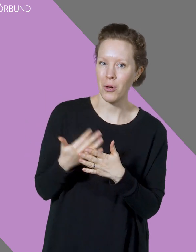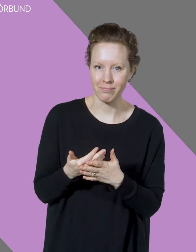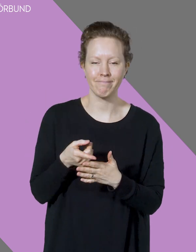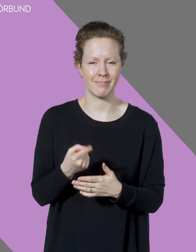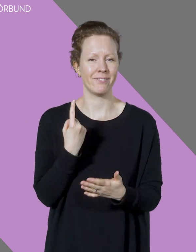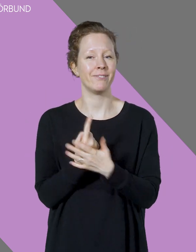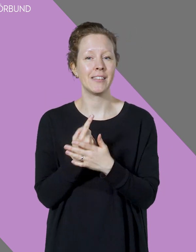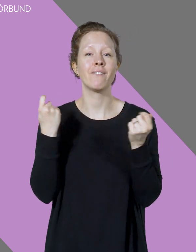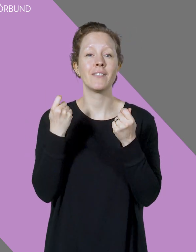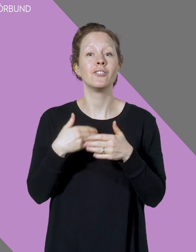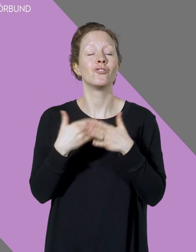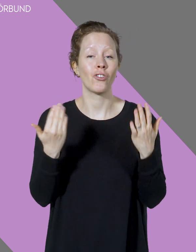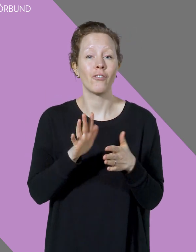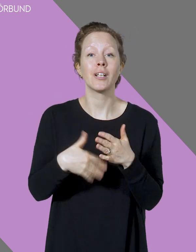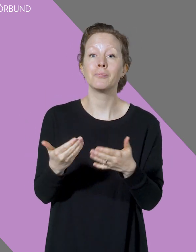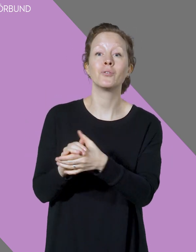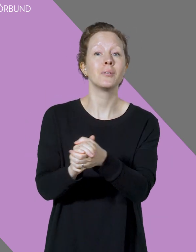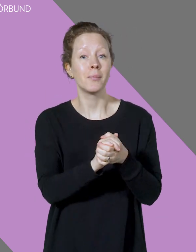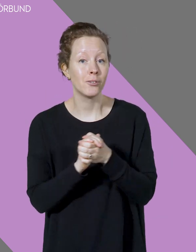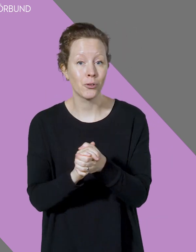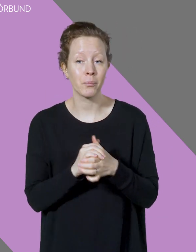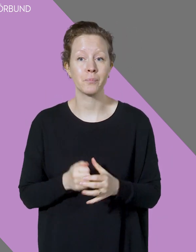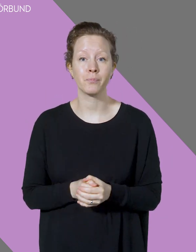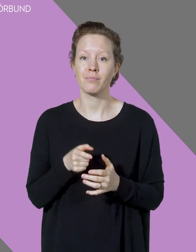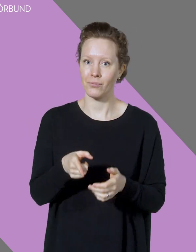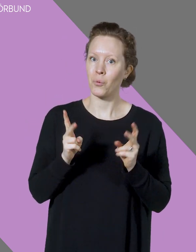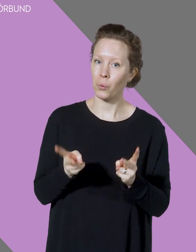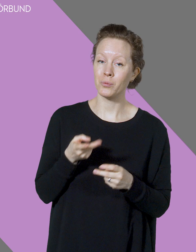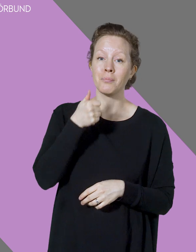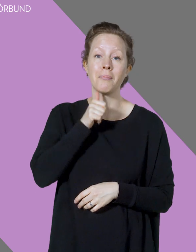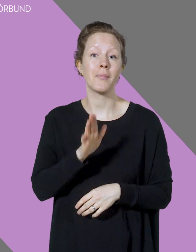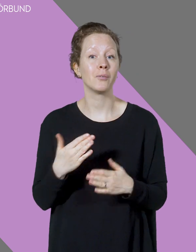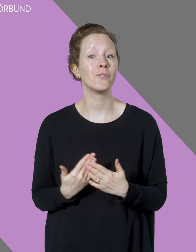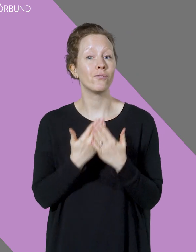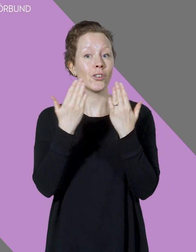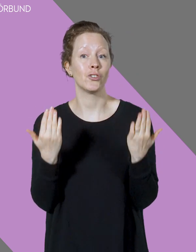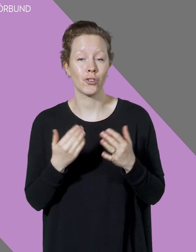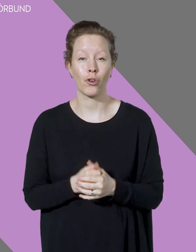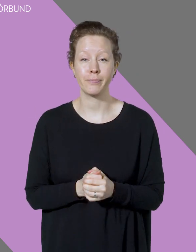etablerat sig som teckenspråks- gemenskapens viktigaste festdag. Den är också födelsedagen för C. O. Malm (1826–1863) -